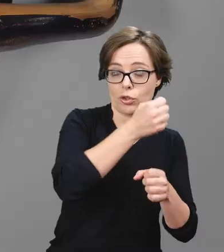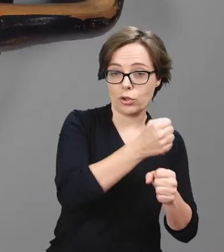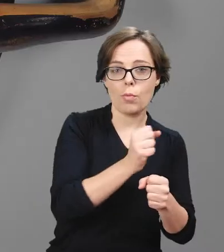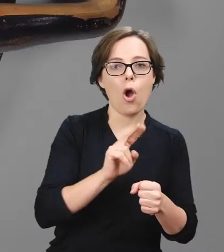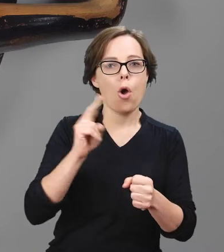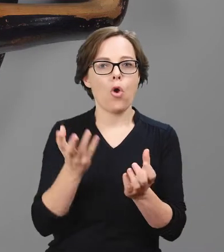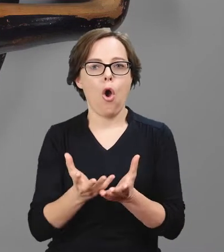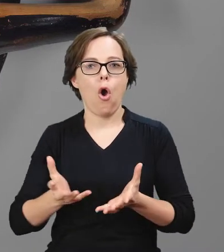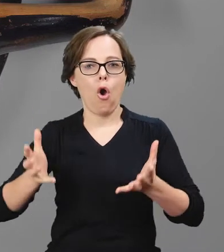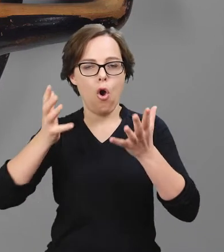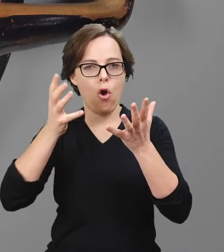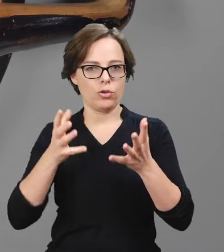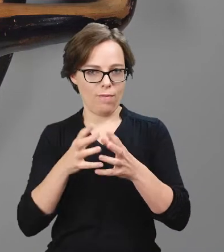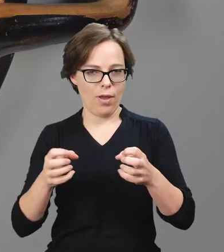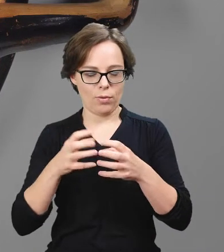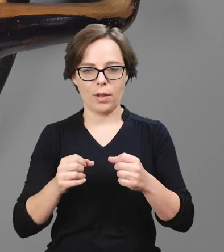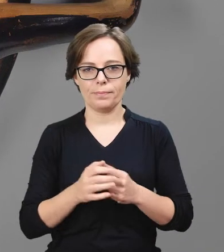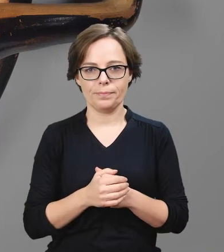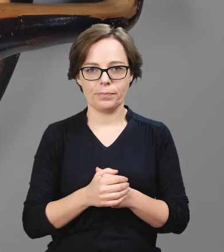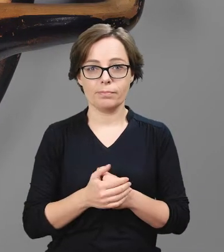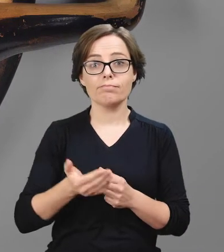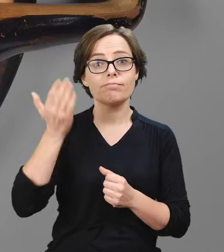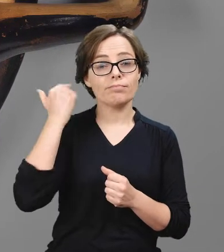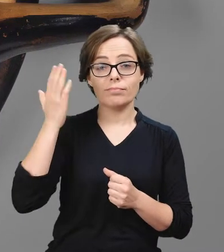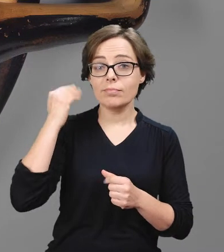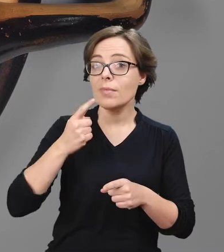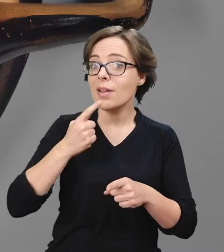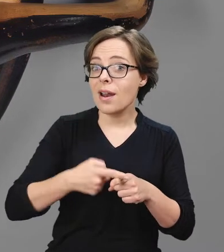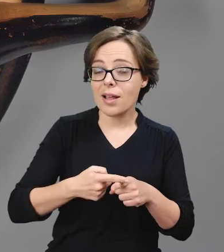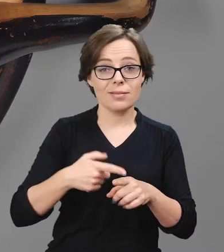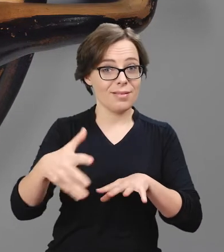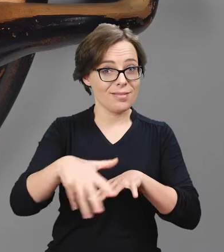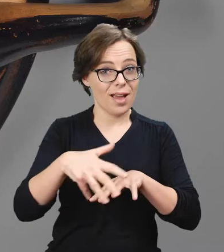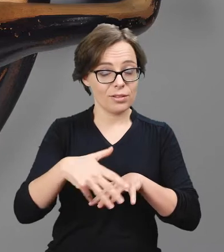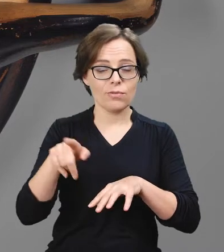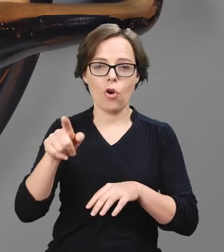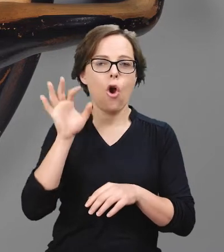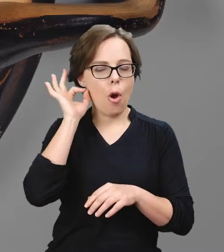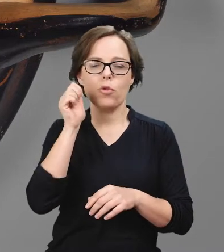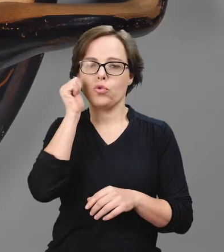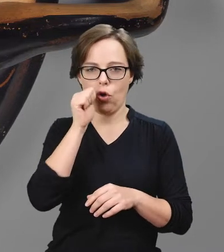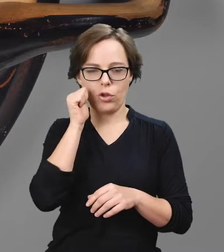Tkactwo w starożytnej Grecji było codziennym zajęciem kobiet i dziewcząt.